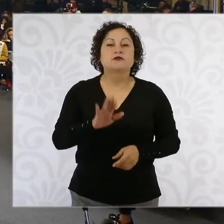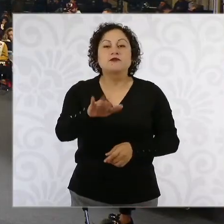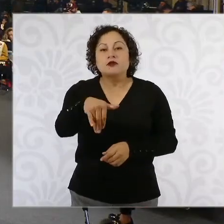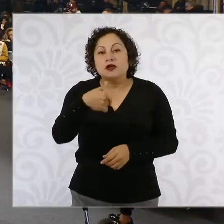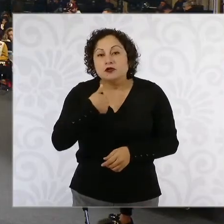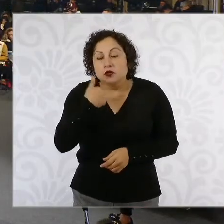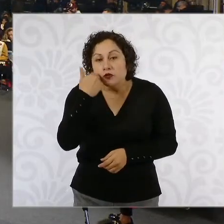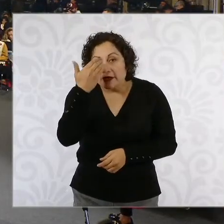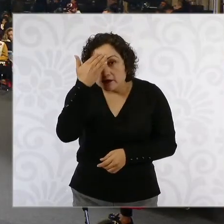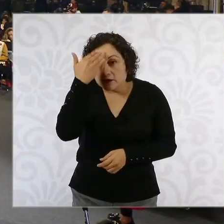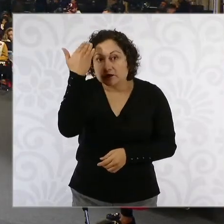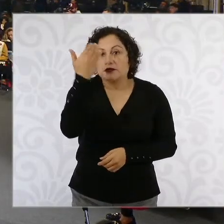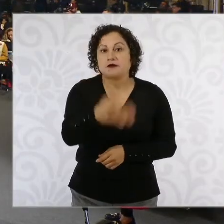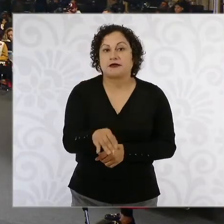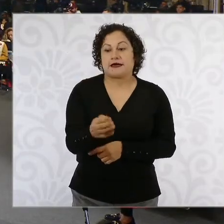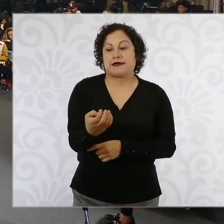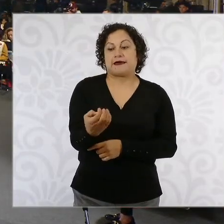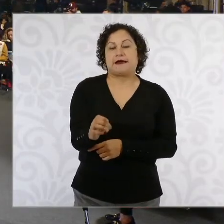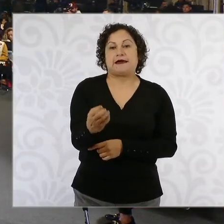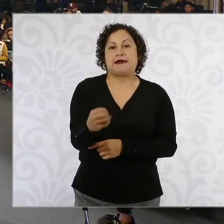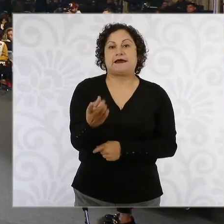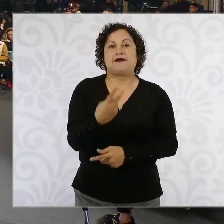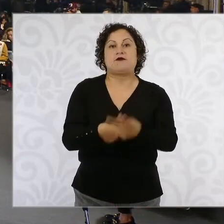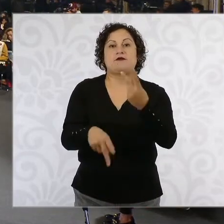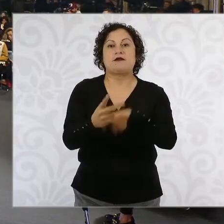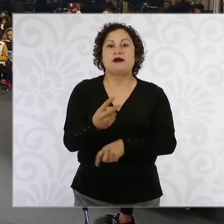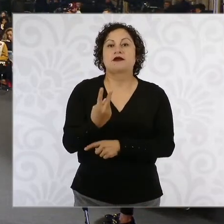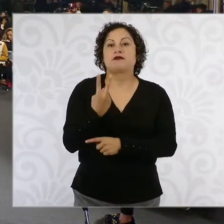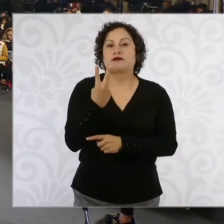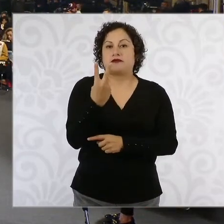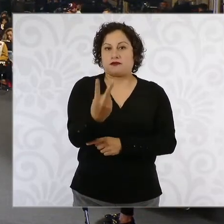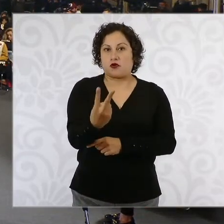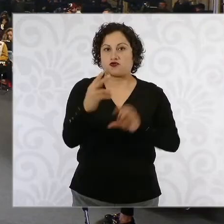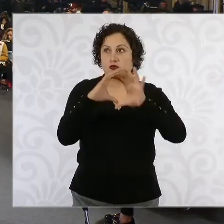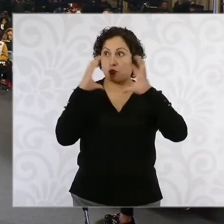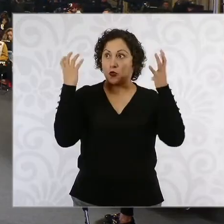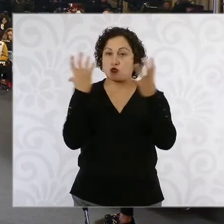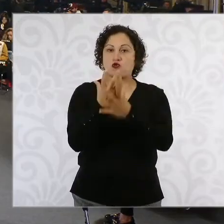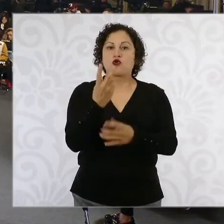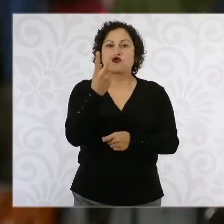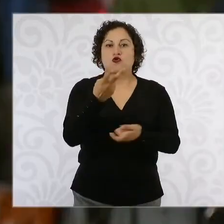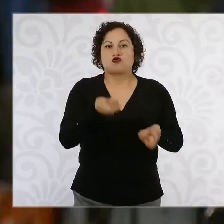haber dos asunciones dos tomas de Posesión en el mundo la primera el 10 de enero es del